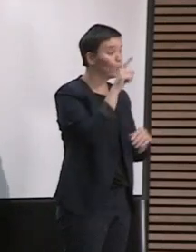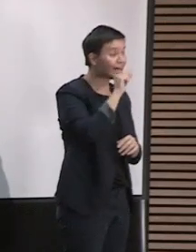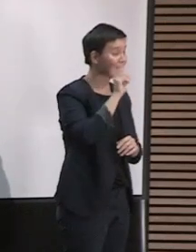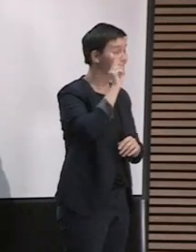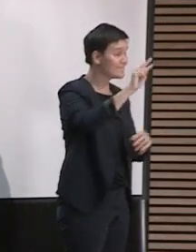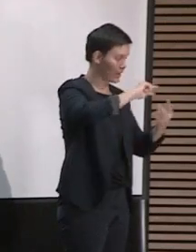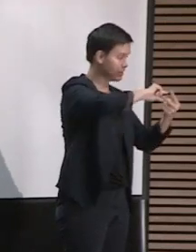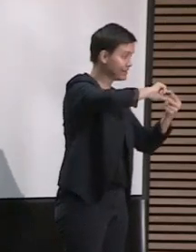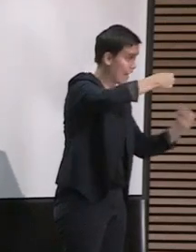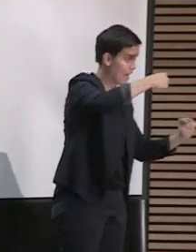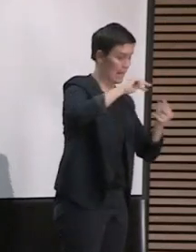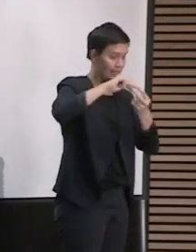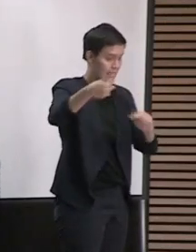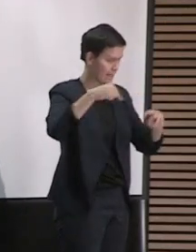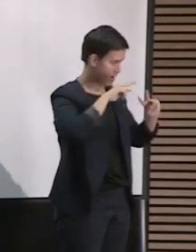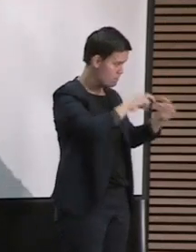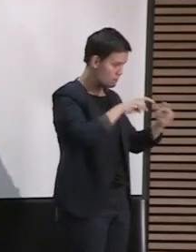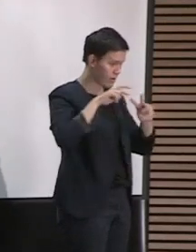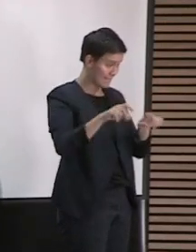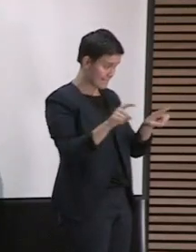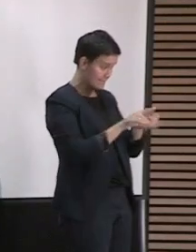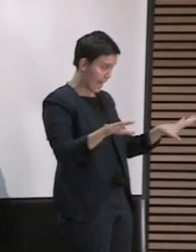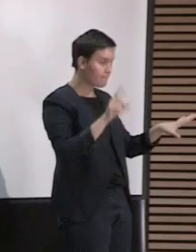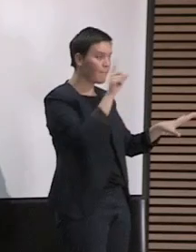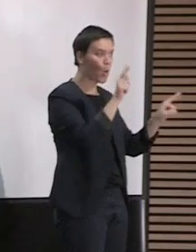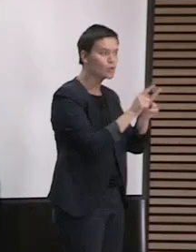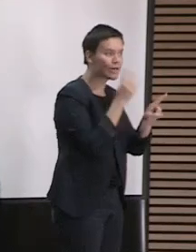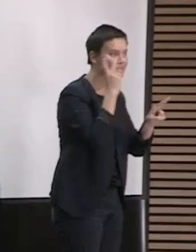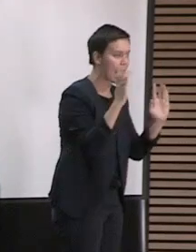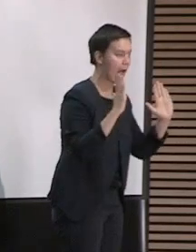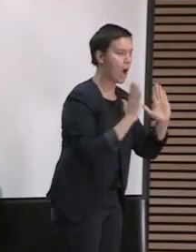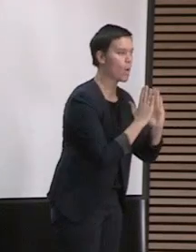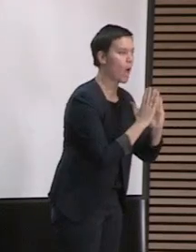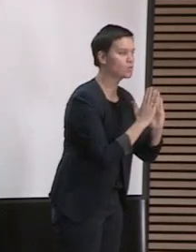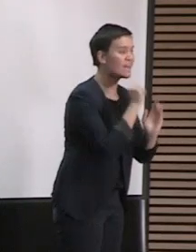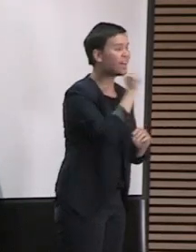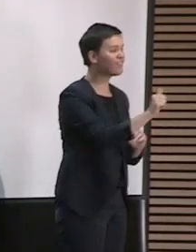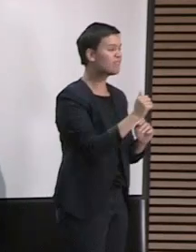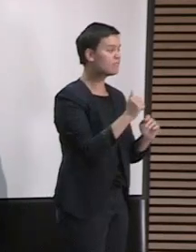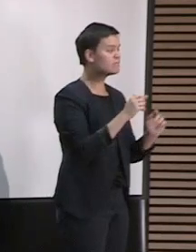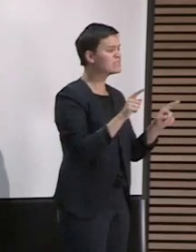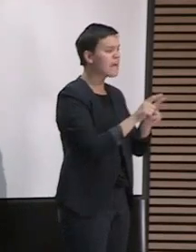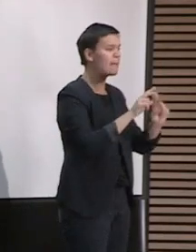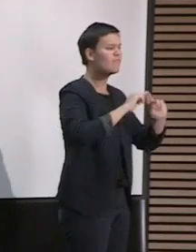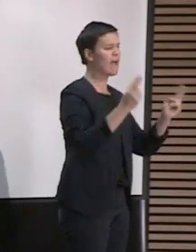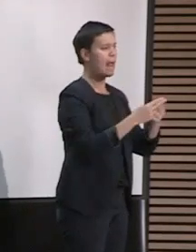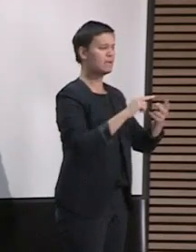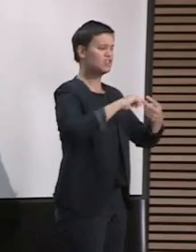ira katoa whaarangi. E ai ki te Minita, kua puta ke te aoiaoiao